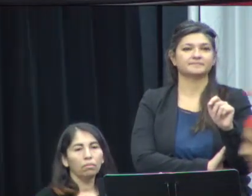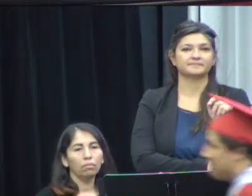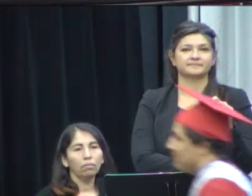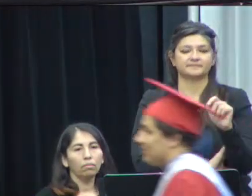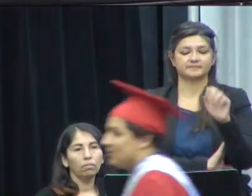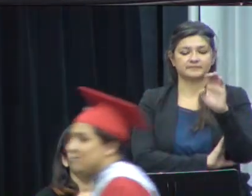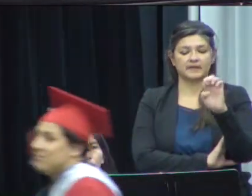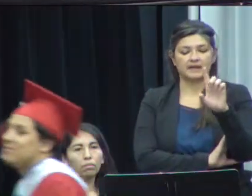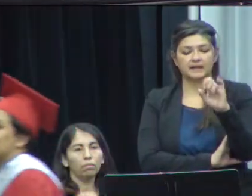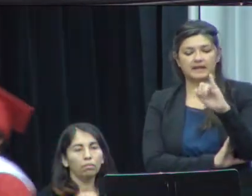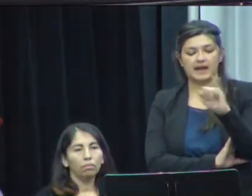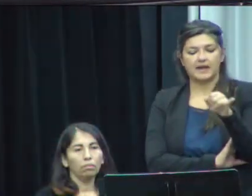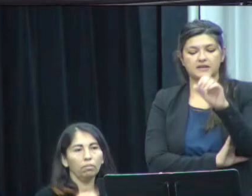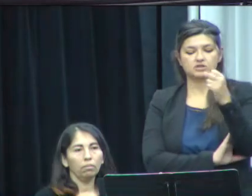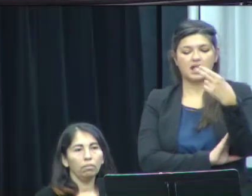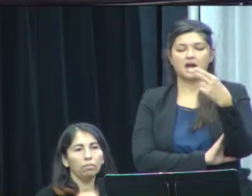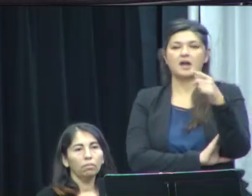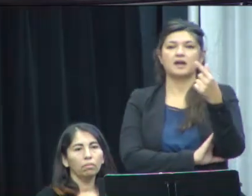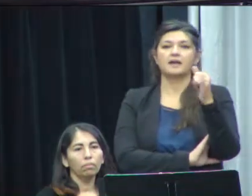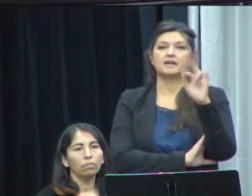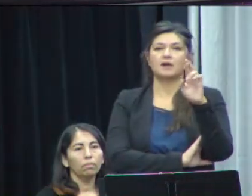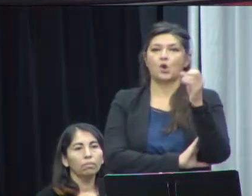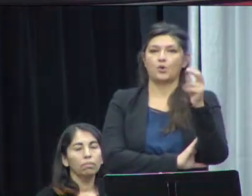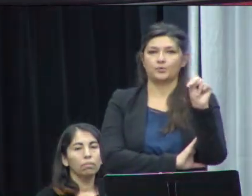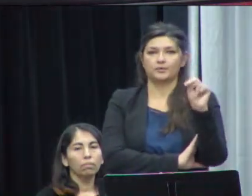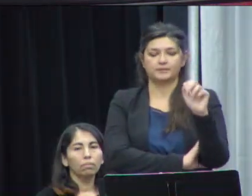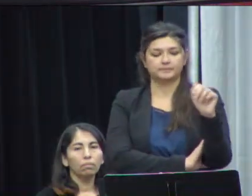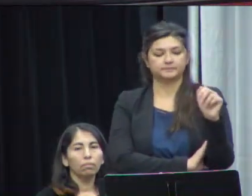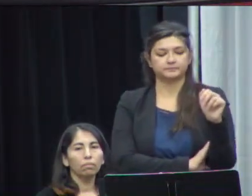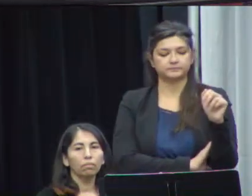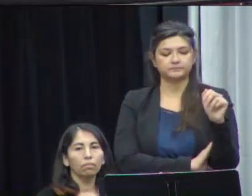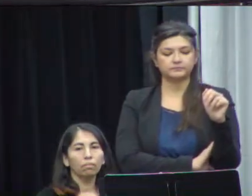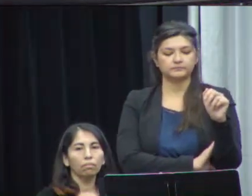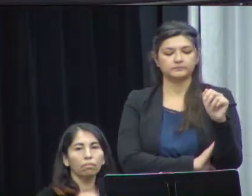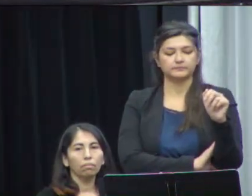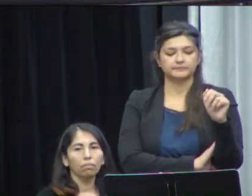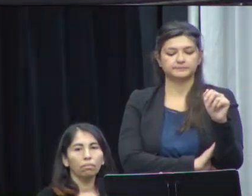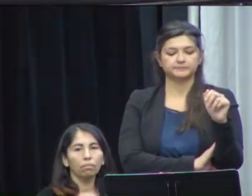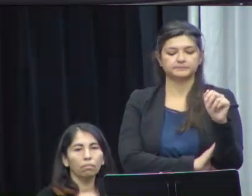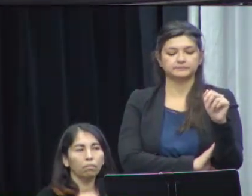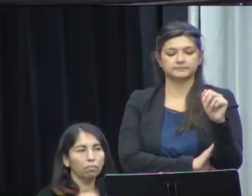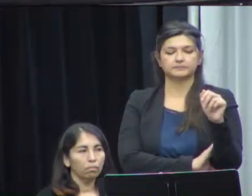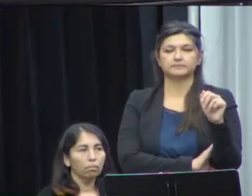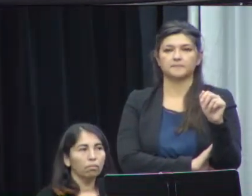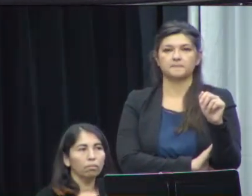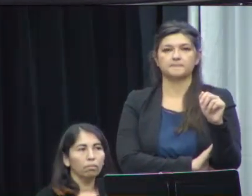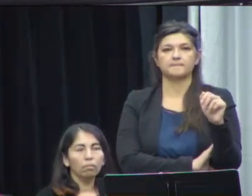Elijah Heron. (audience applauds)